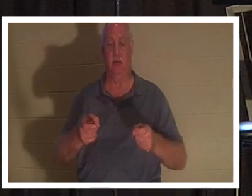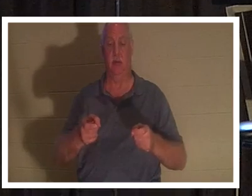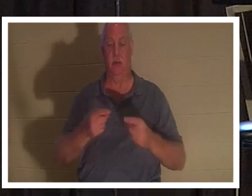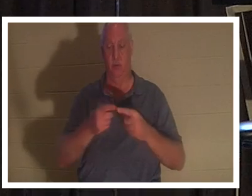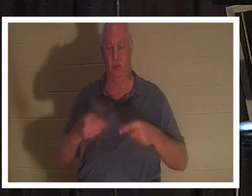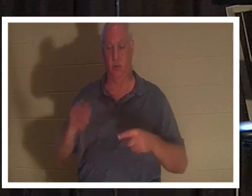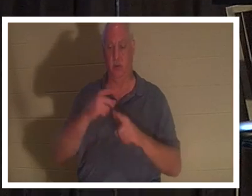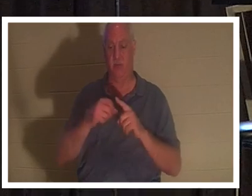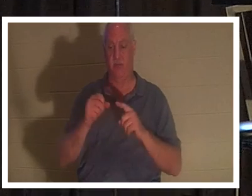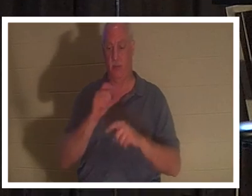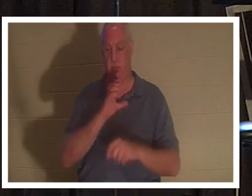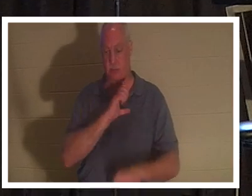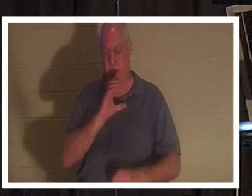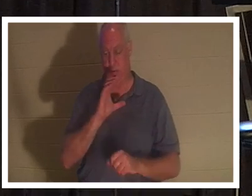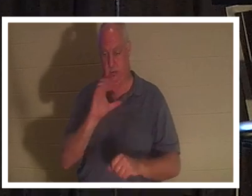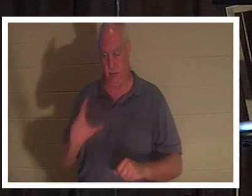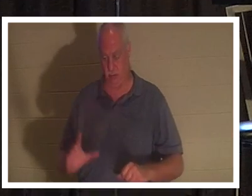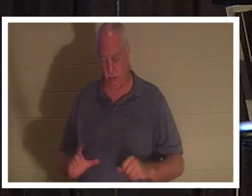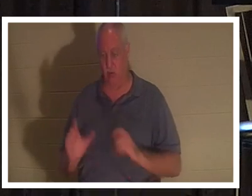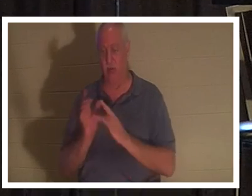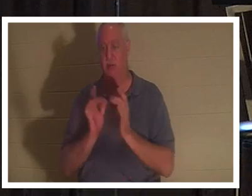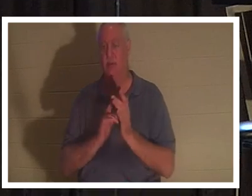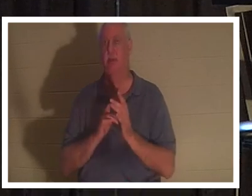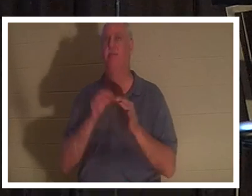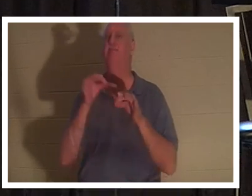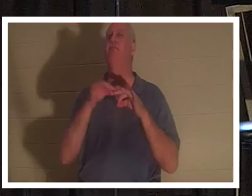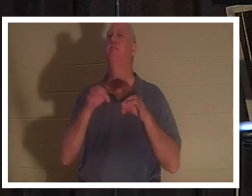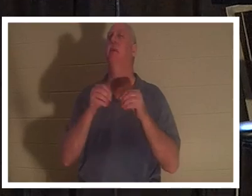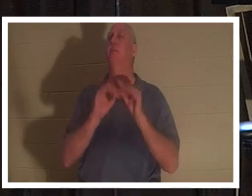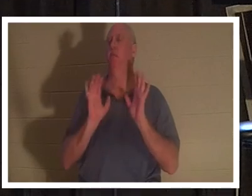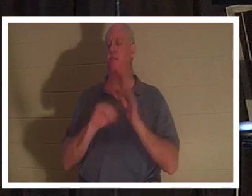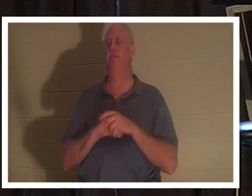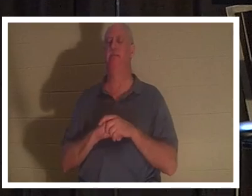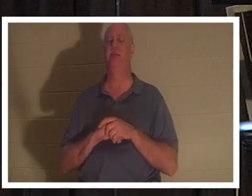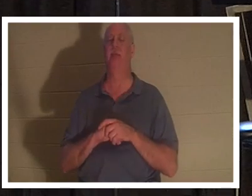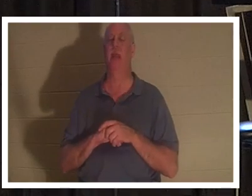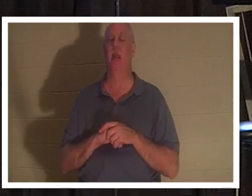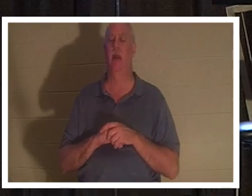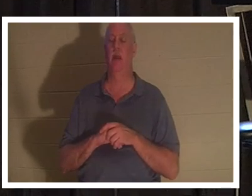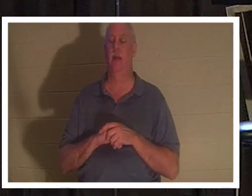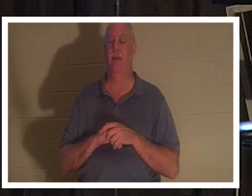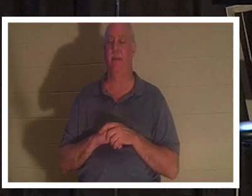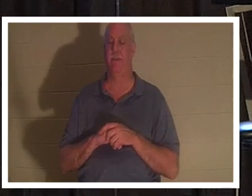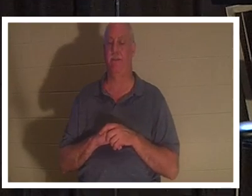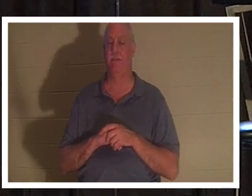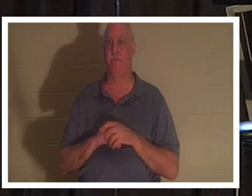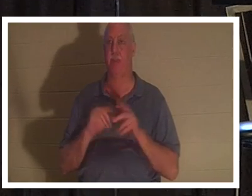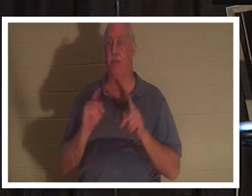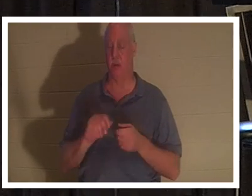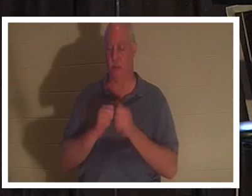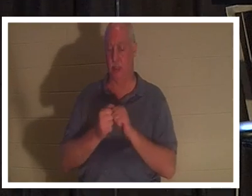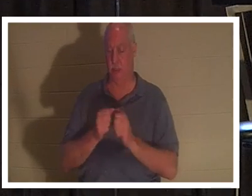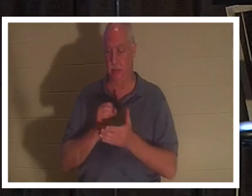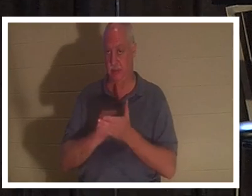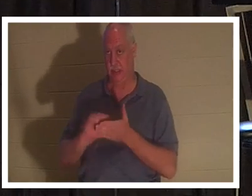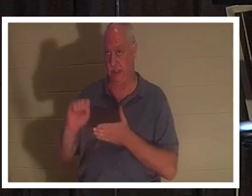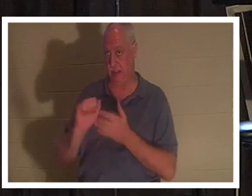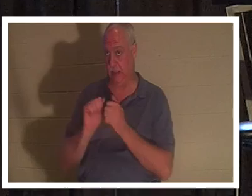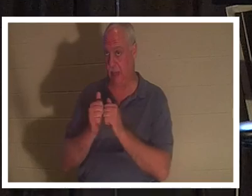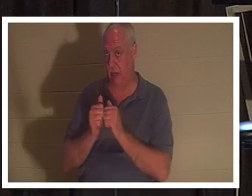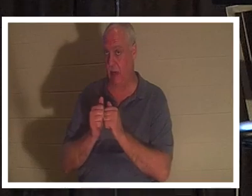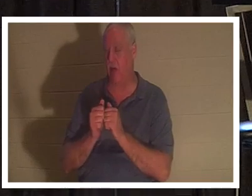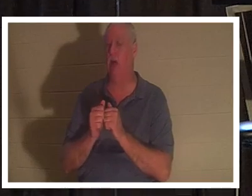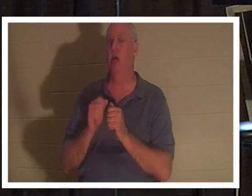Иисусом. Давайте объясним это немного более полно. Человек становится святым, когда слышит определенные